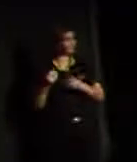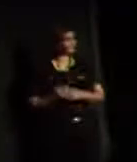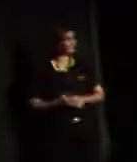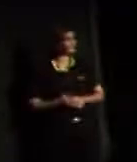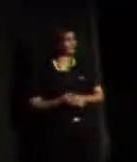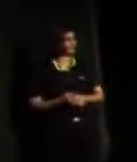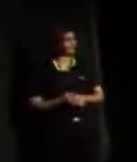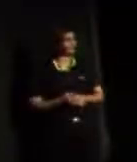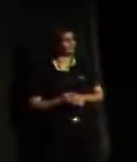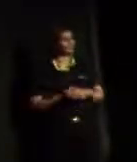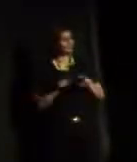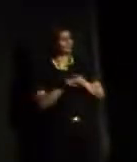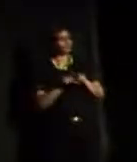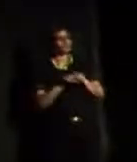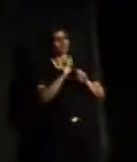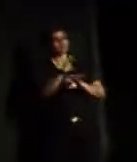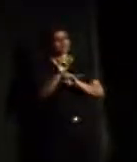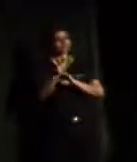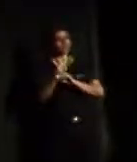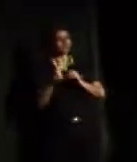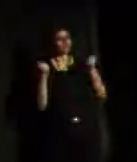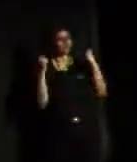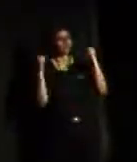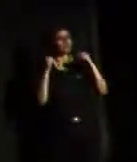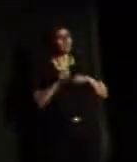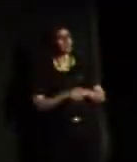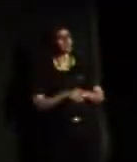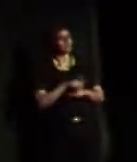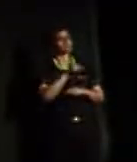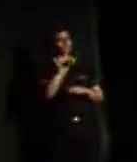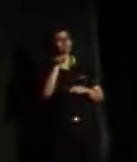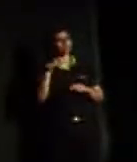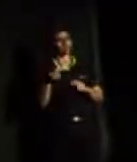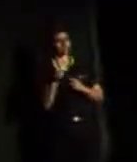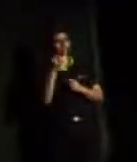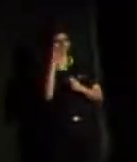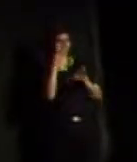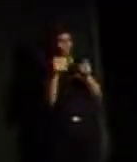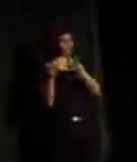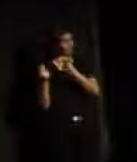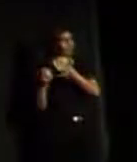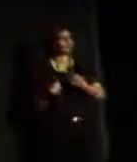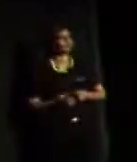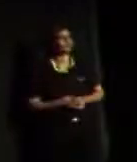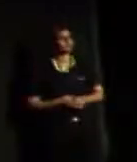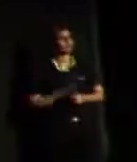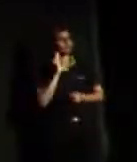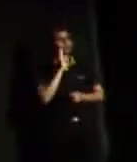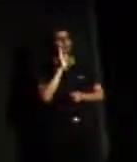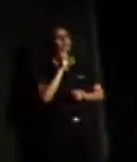Educador físico? Há bastante, hein? Gestor?